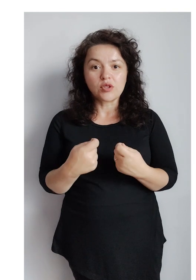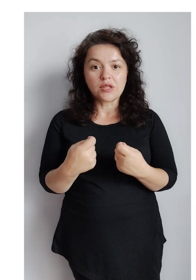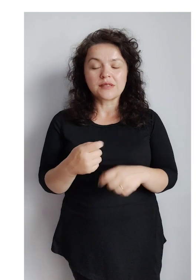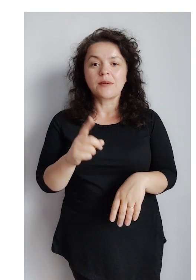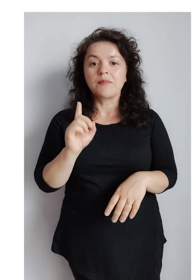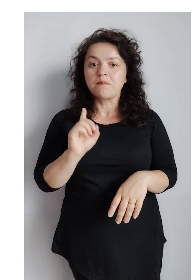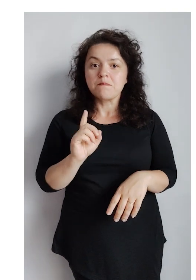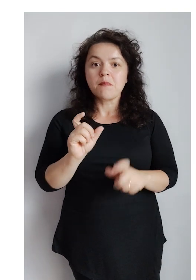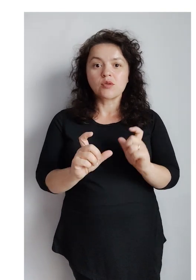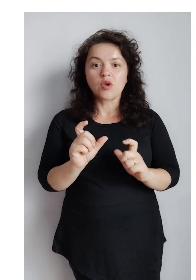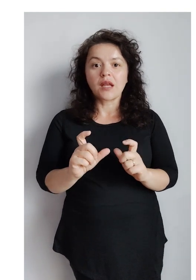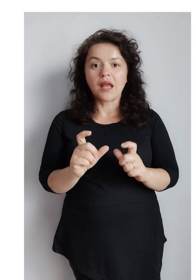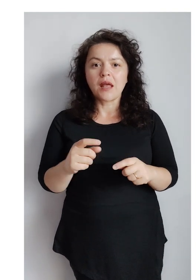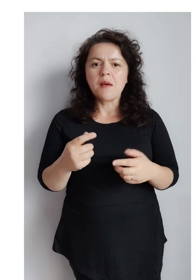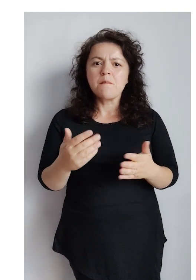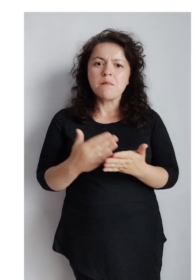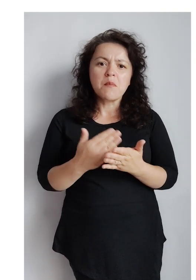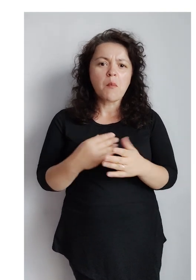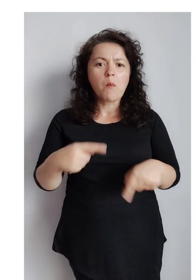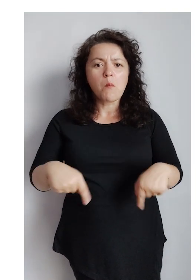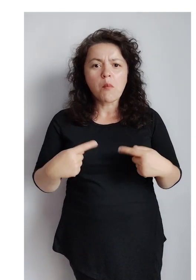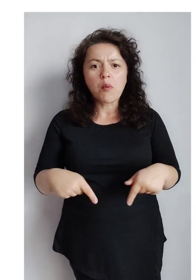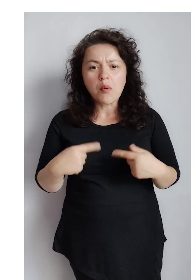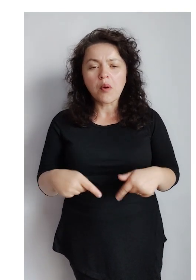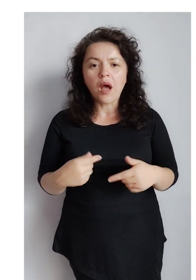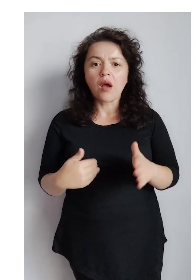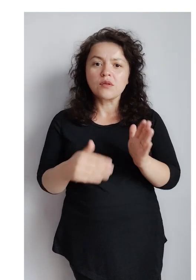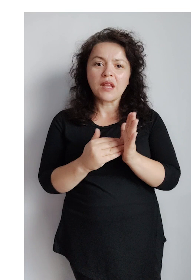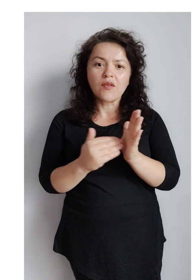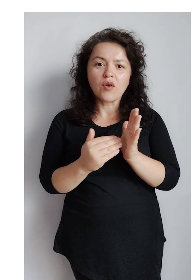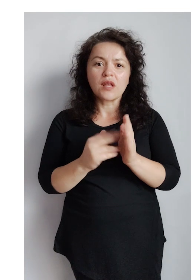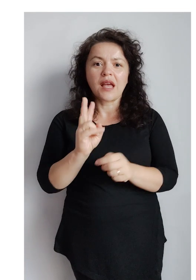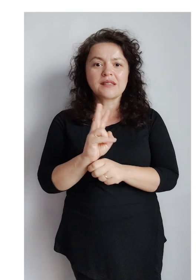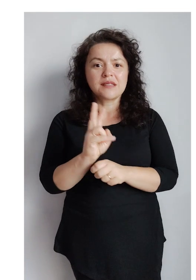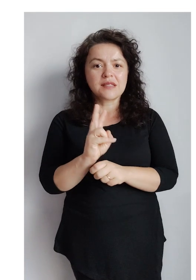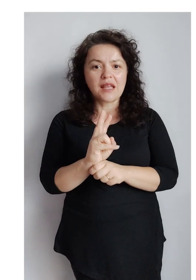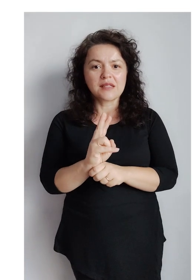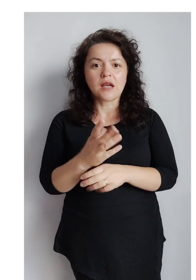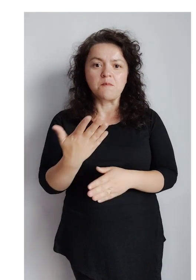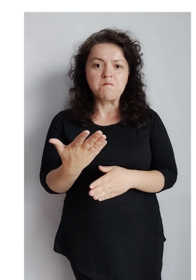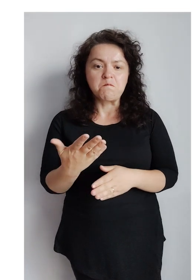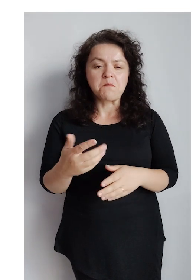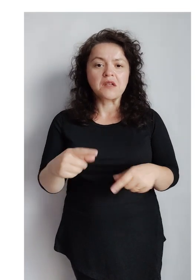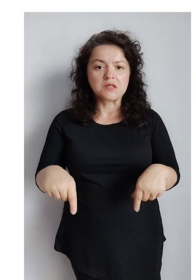Persoanele cu deficiență de mobilitate care folosesc dispozitive de asistență, cum ar fi scaune cu rotile